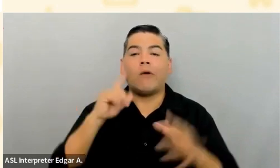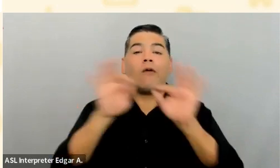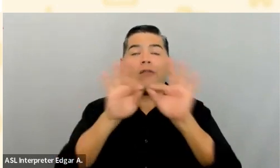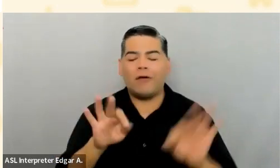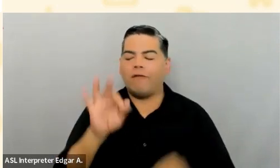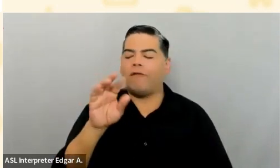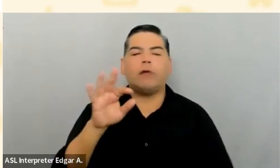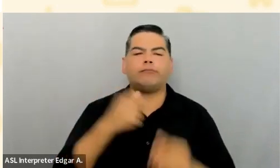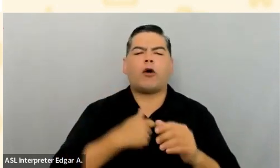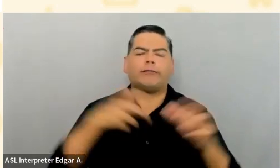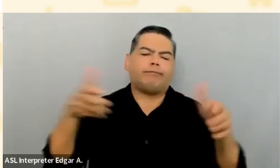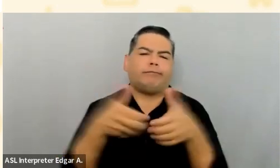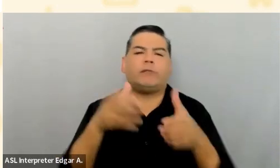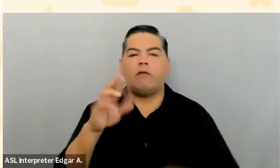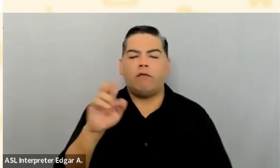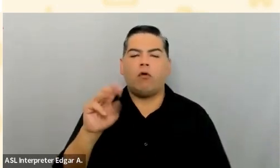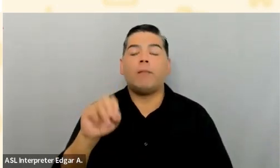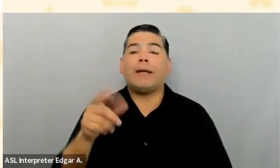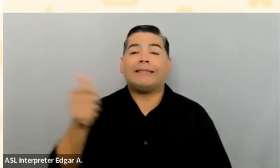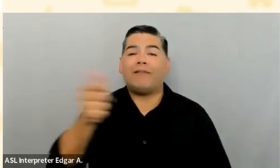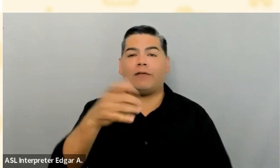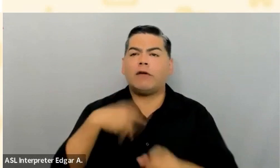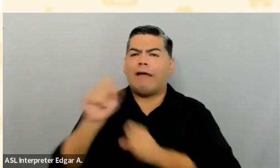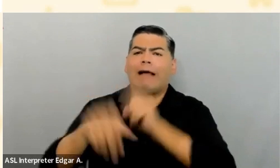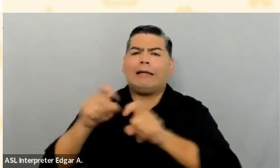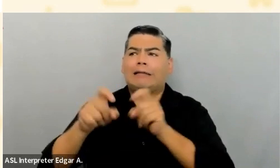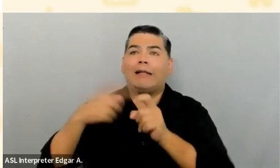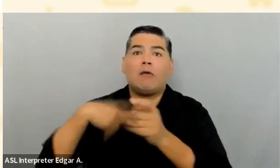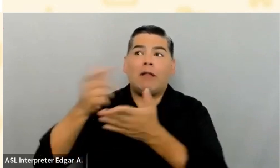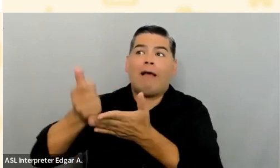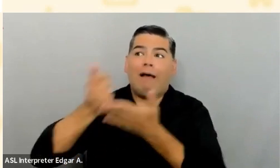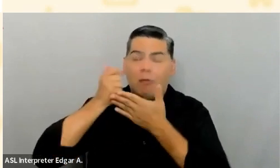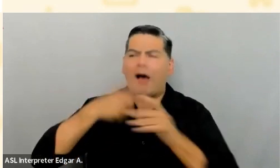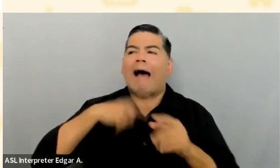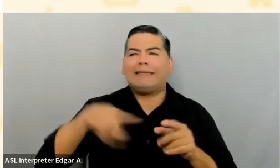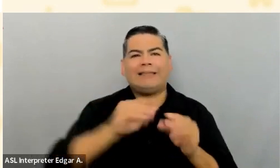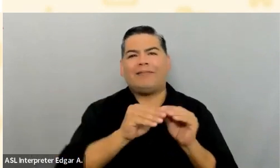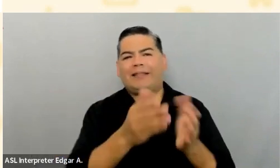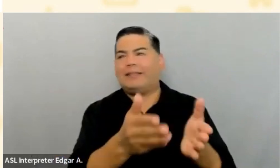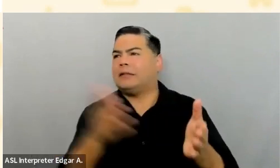y hacer preguntas y obtendrán a alguien encantador que les ayudará a solucionar cualquier problema de accesibilidad.